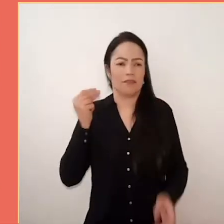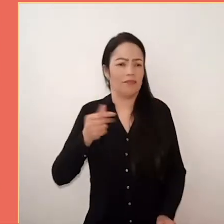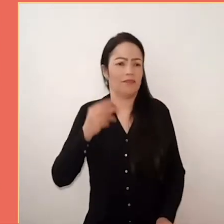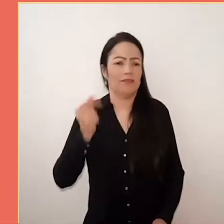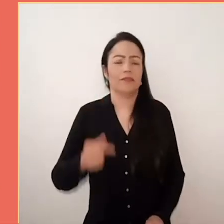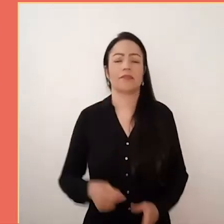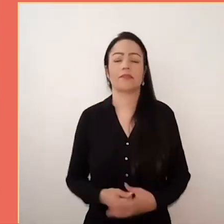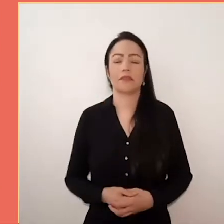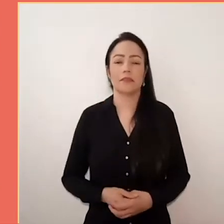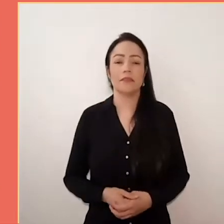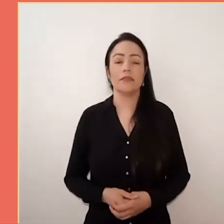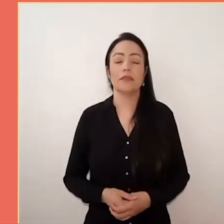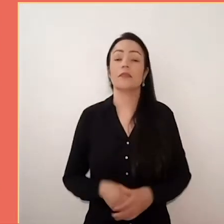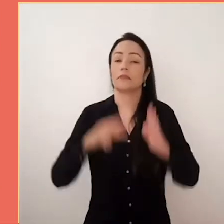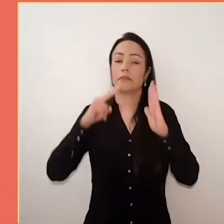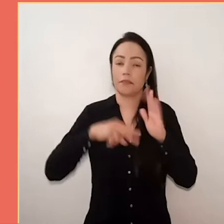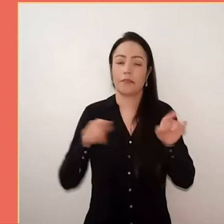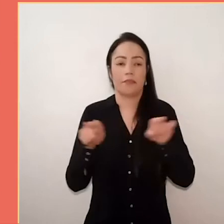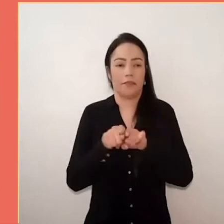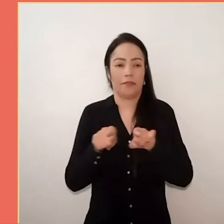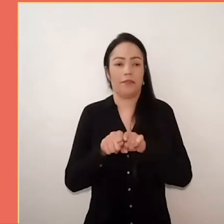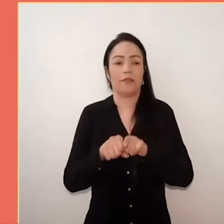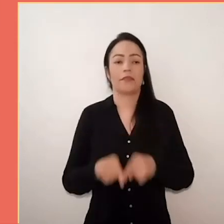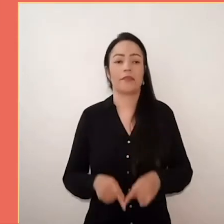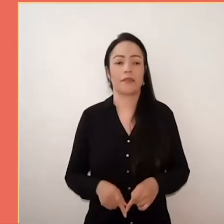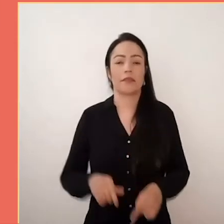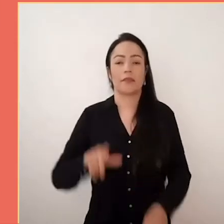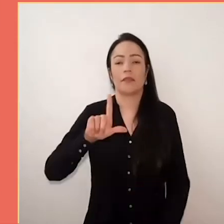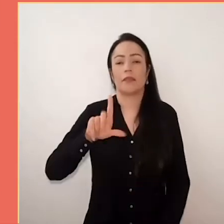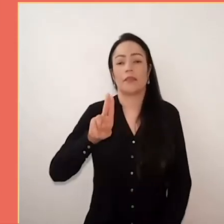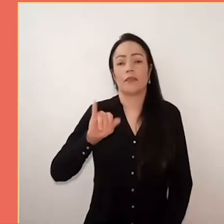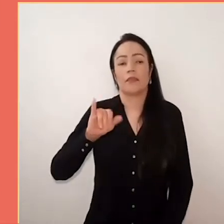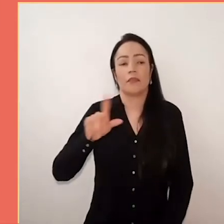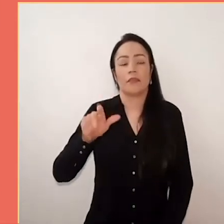Li também de Heloisa Starling e Lilia Schwarcz,